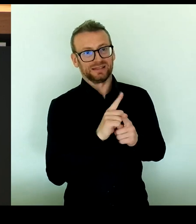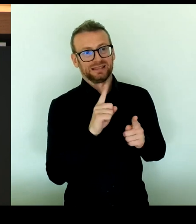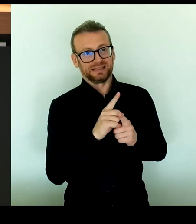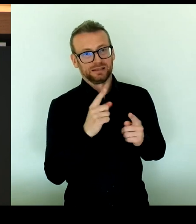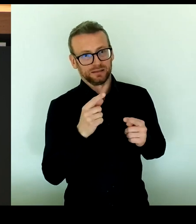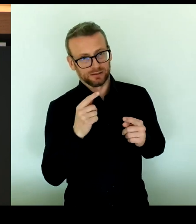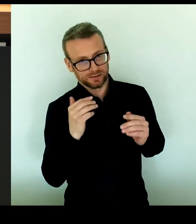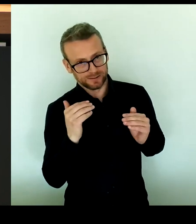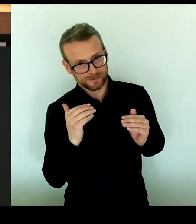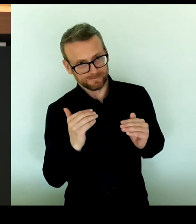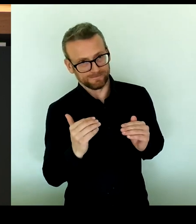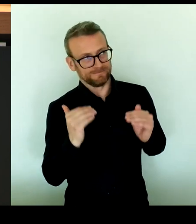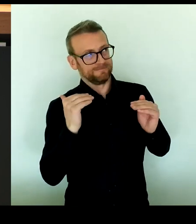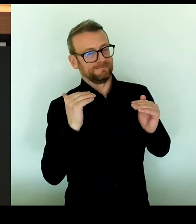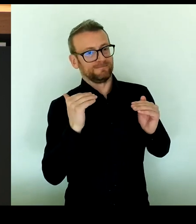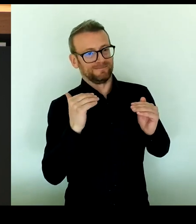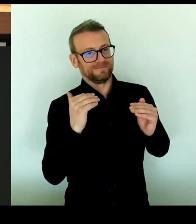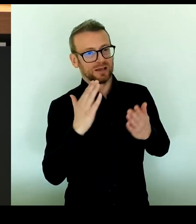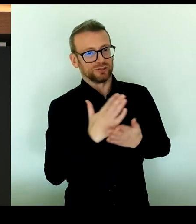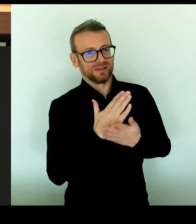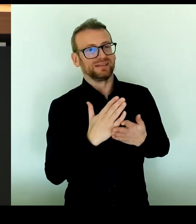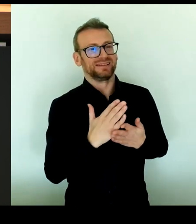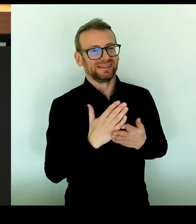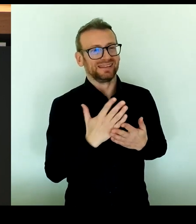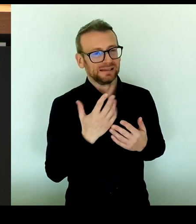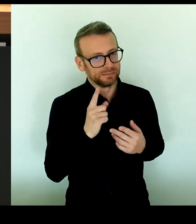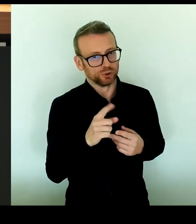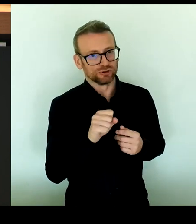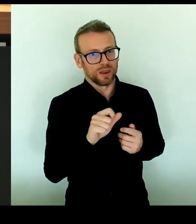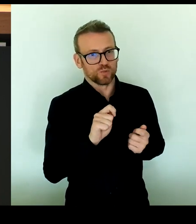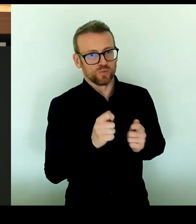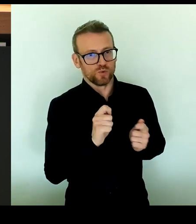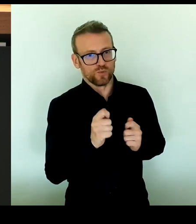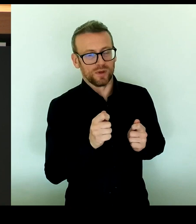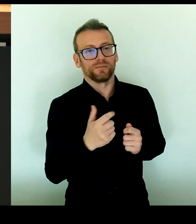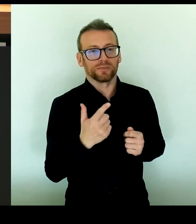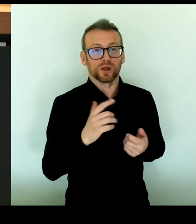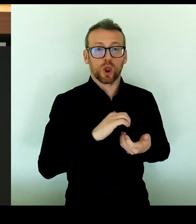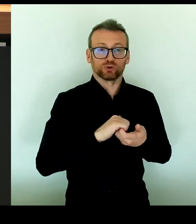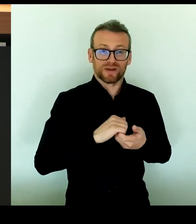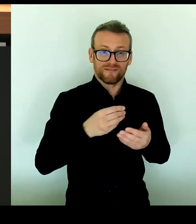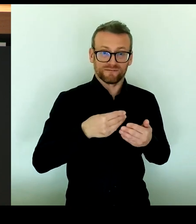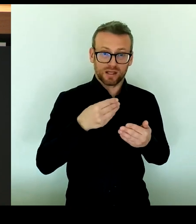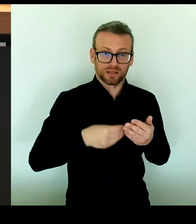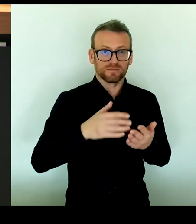Sie sehen also, meine Damen und Herren, es bleibt noch viel zu tun, wenn wir die Informationsfreiheit